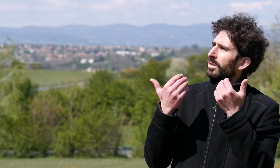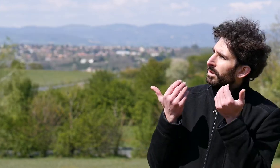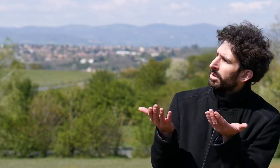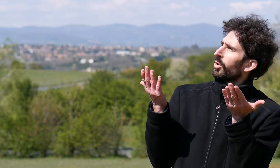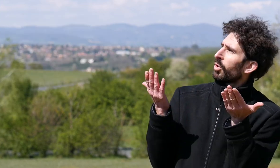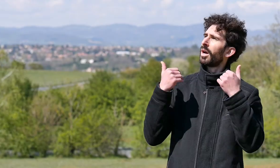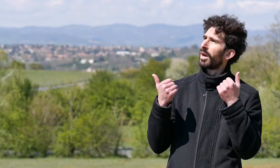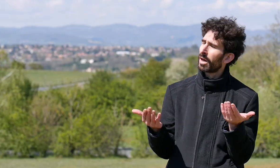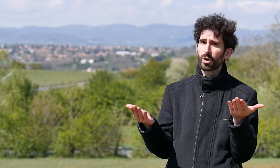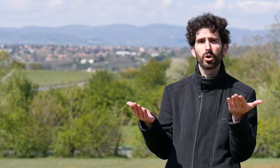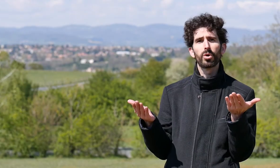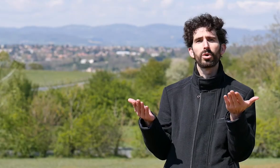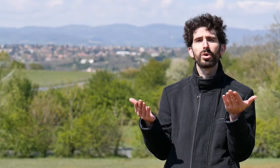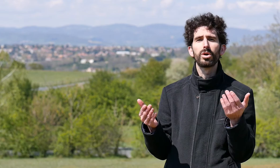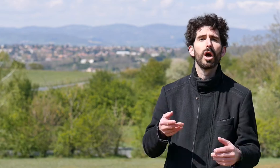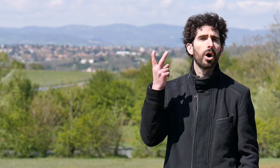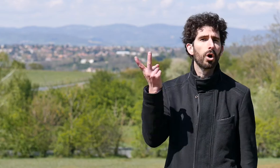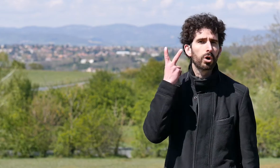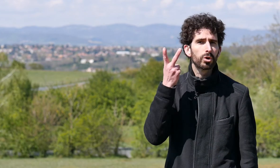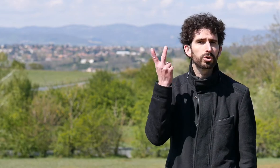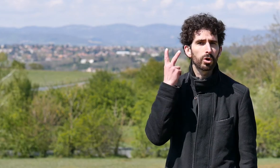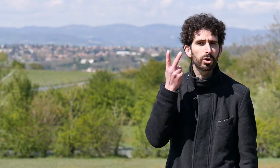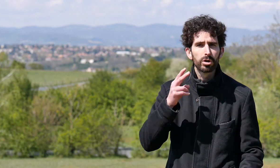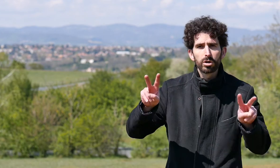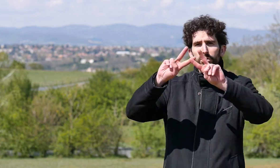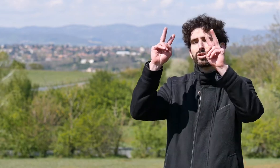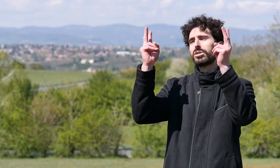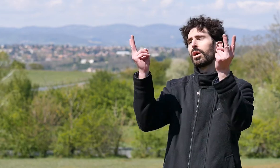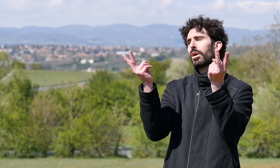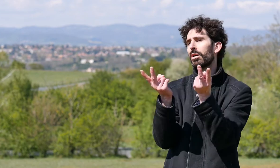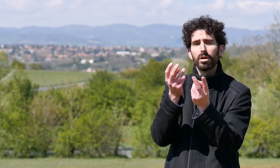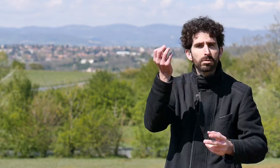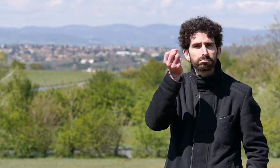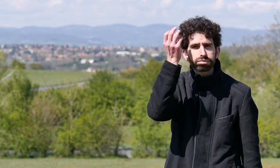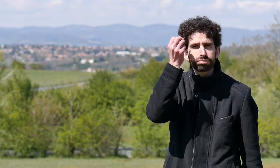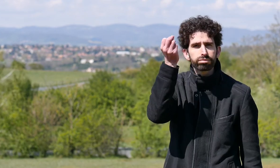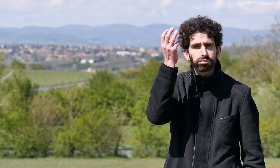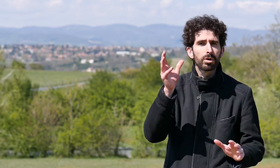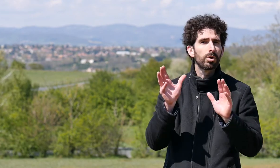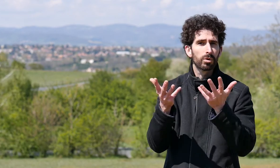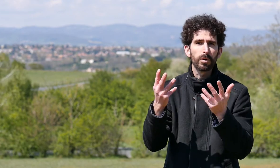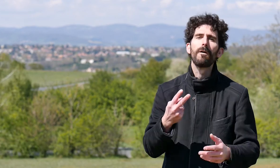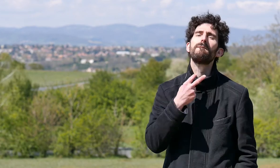Alors, en général, la parole intérieure des entendants